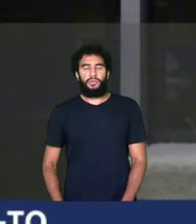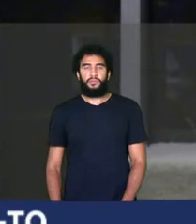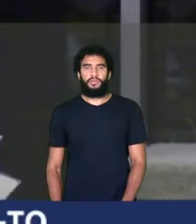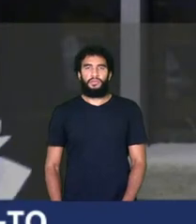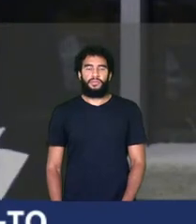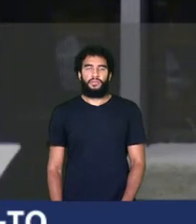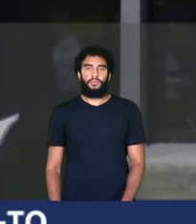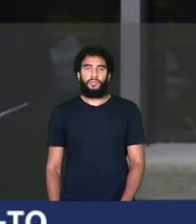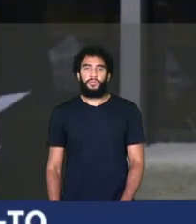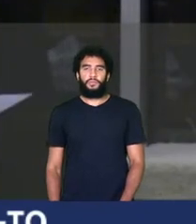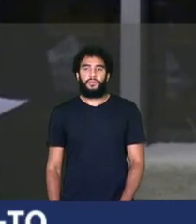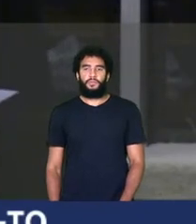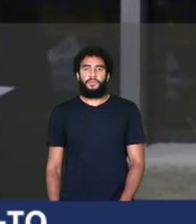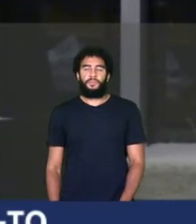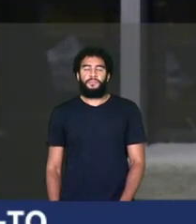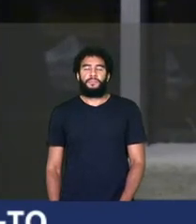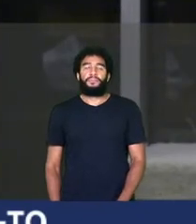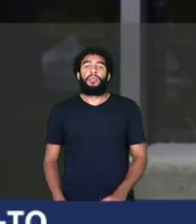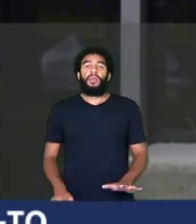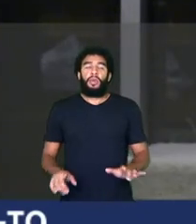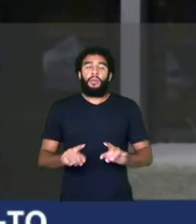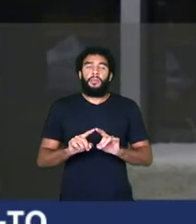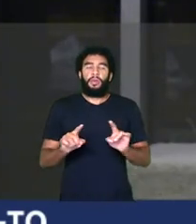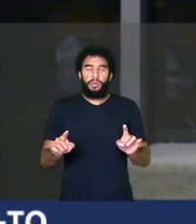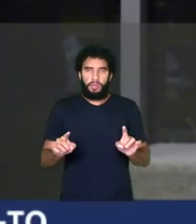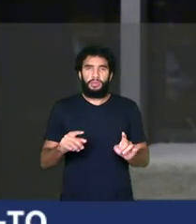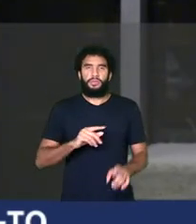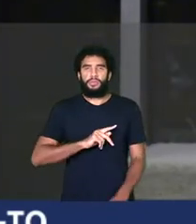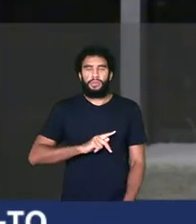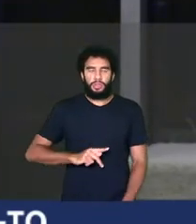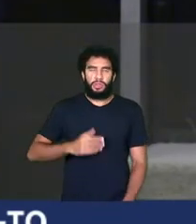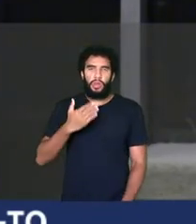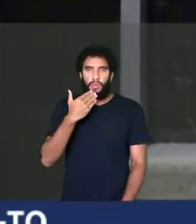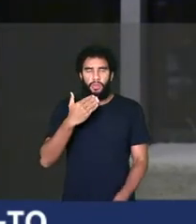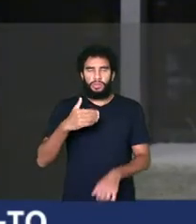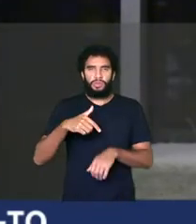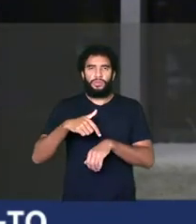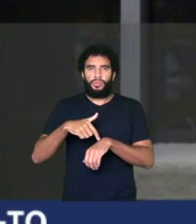SAÚDE DO PRESIDENTE DA REPÚ BLICA. SENHOR PRESIDENTE, GOSTARIA QUE VOCÊ ME DISSE